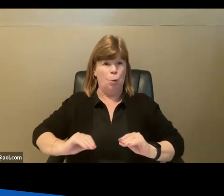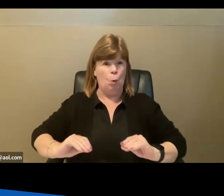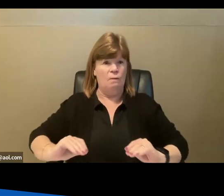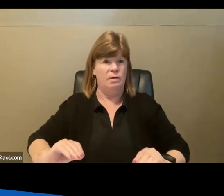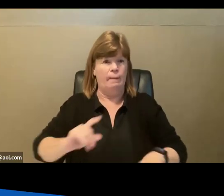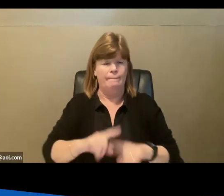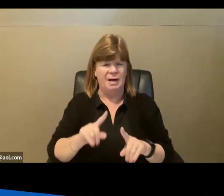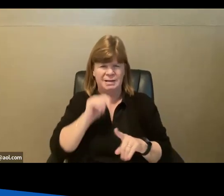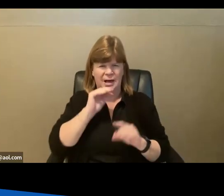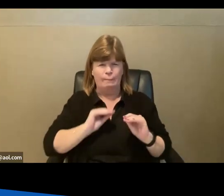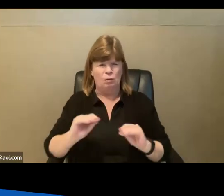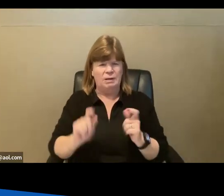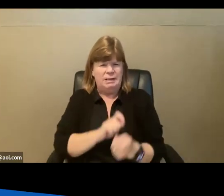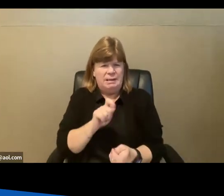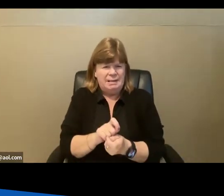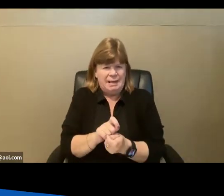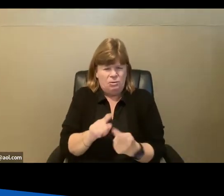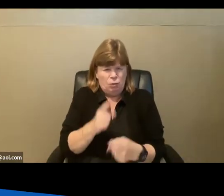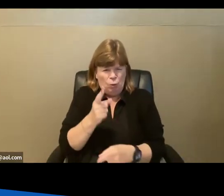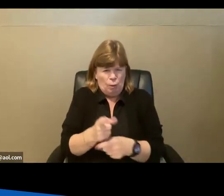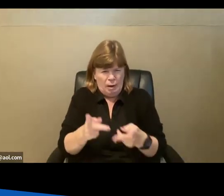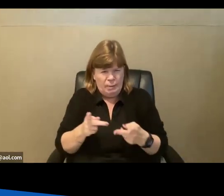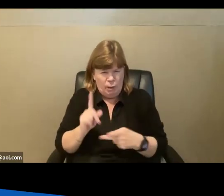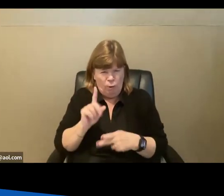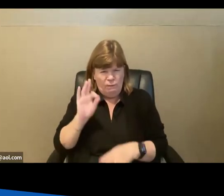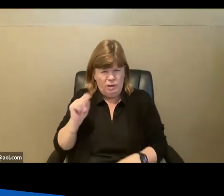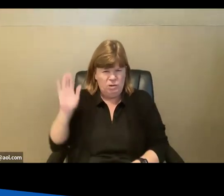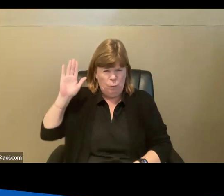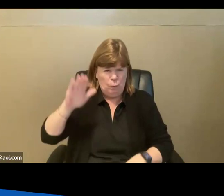moviendo exactamente al lugar correcto donde tu pie necesita aterrizar, hay una buena probabilidad de caerse.